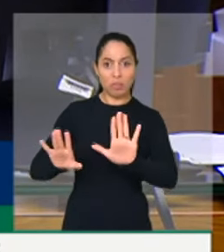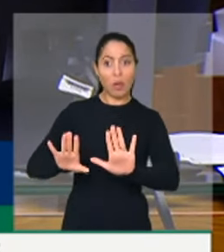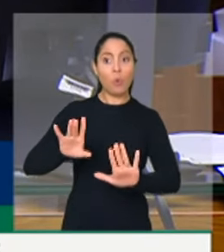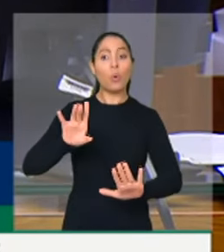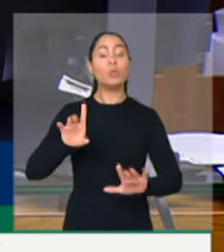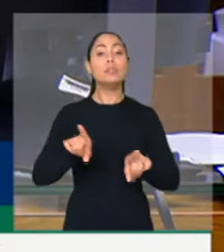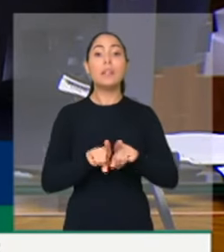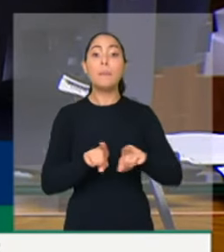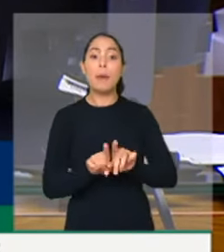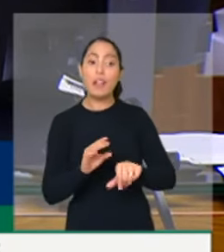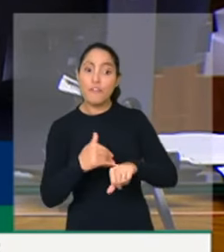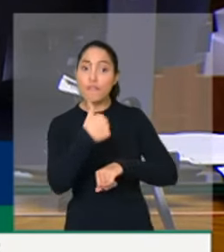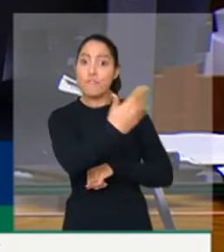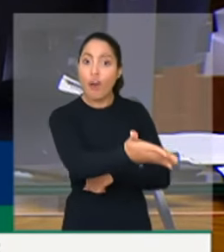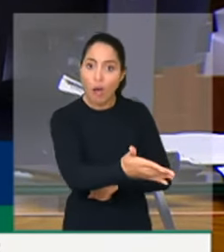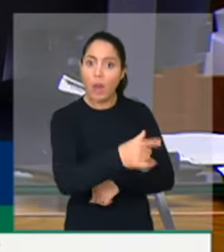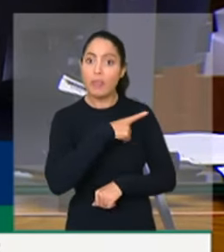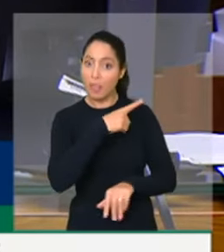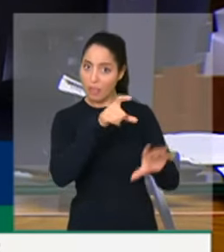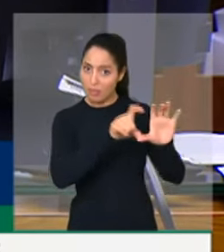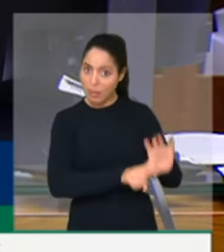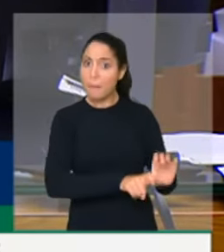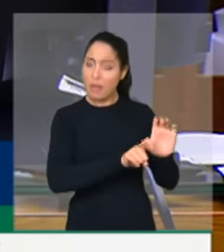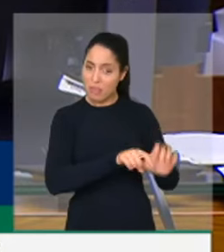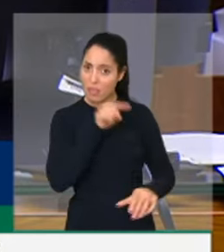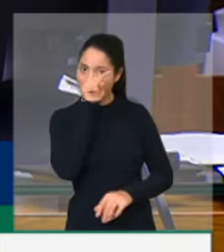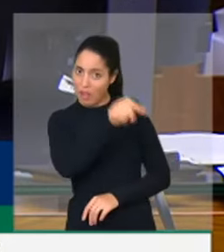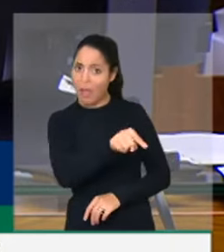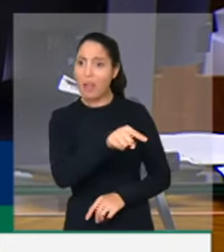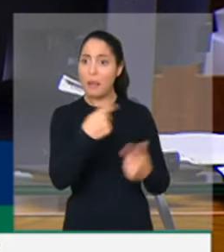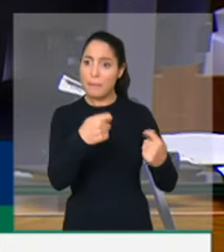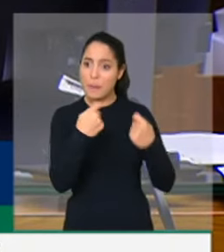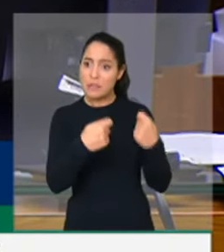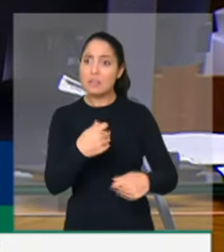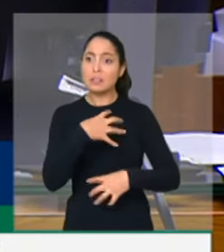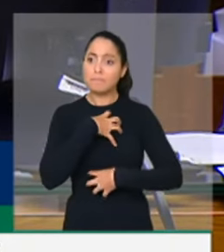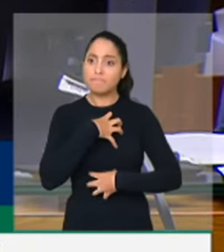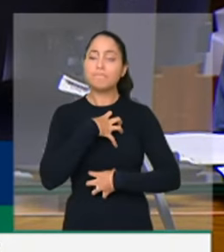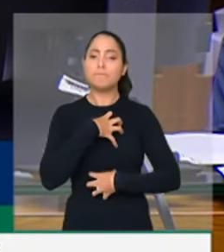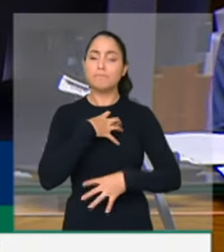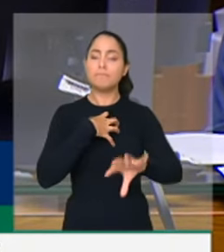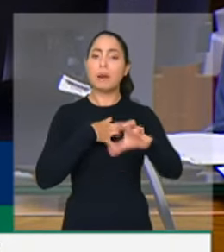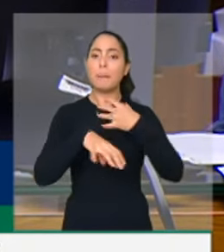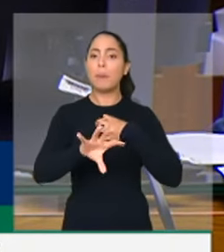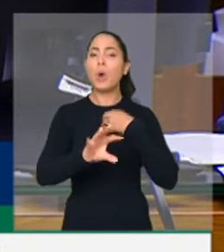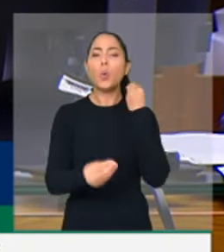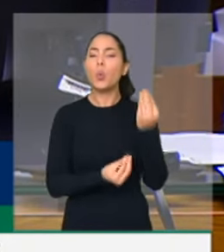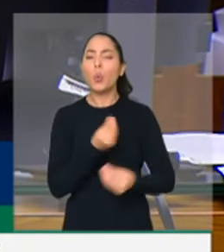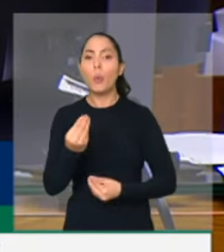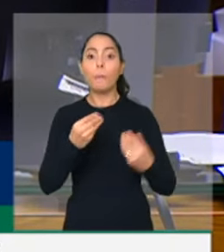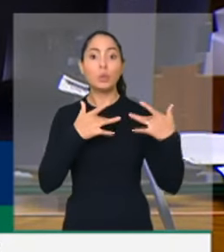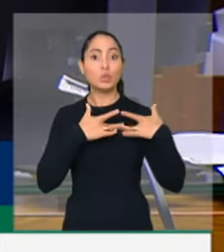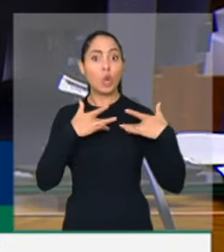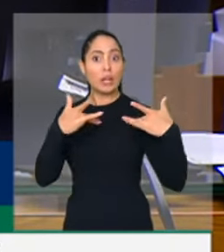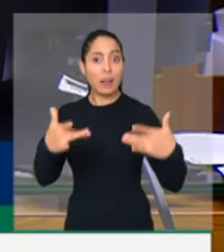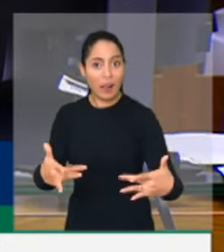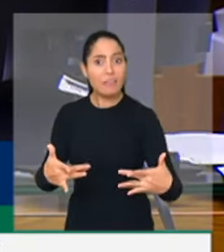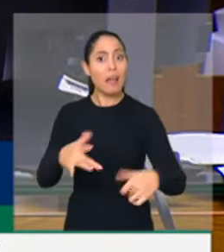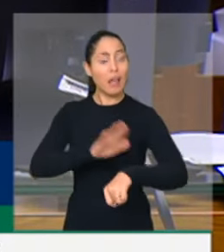É GRAVE, A SOLIDARIEDADE É GRANDE, MAS A TUDO TEM LIMITE, TUDO. E O LIMITE DO PARLAMENTO BRASILEIRO, A CASA DO POVO É